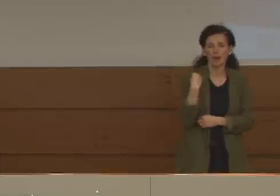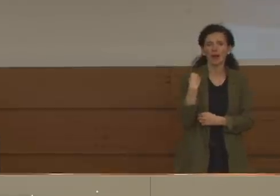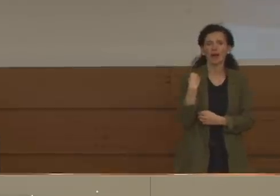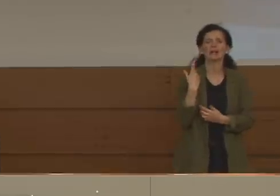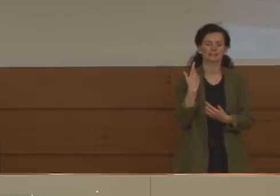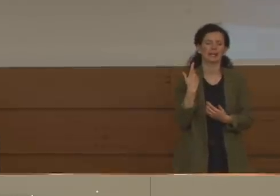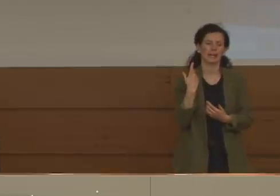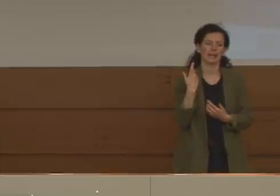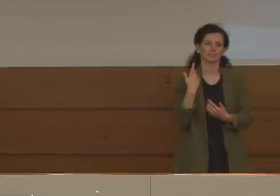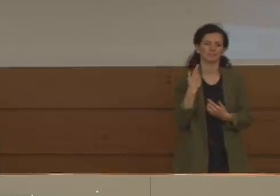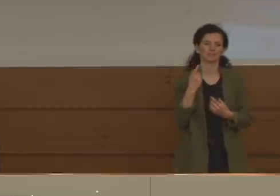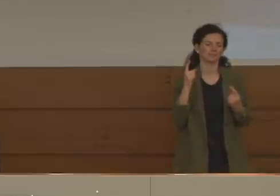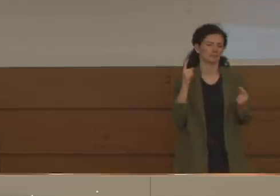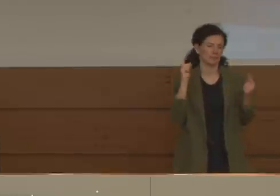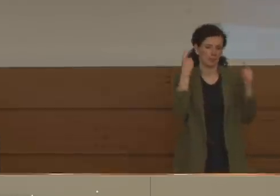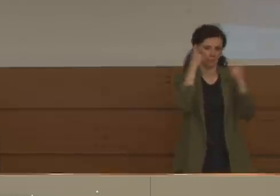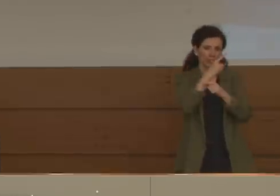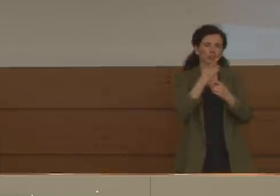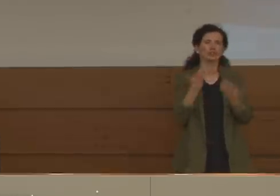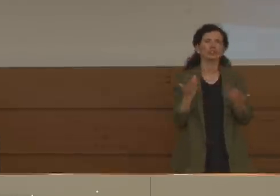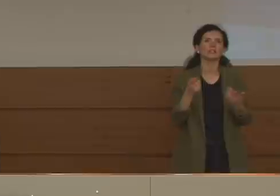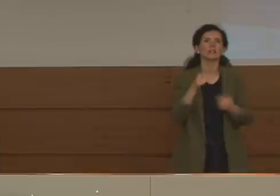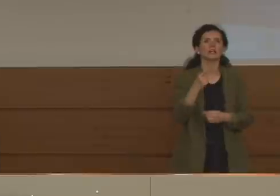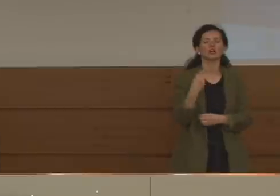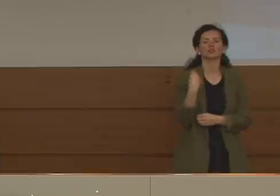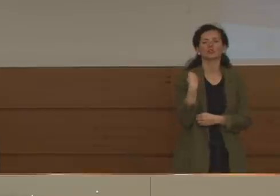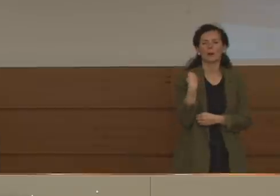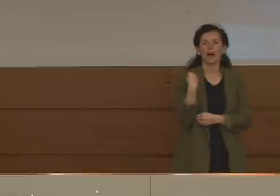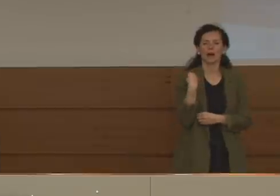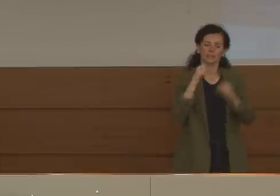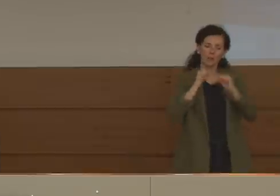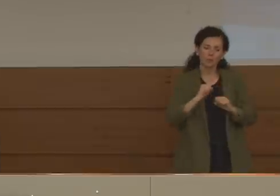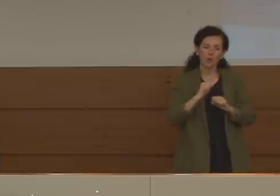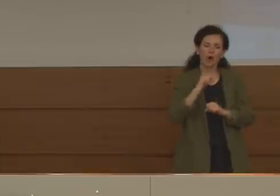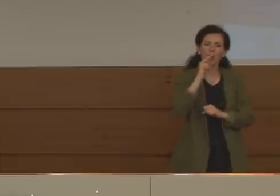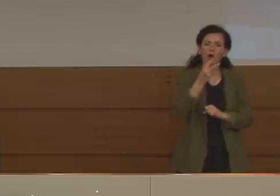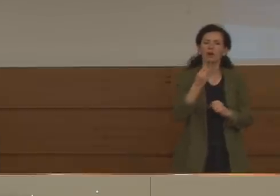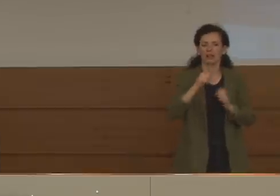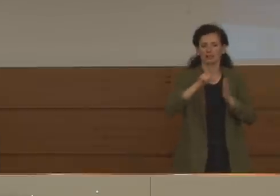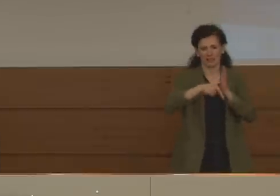Sono quelle domande a cui si risponderà tra un po', quando, come si dice,